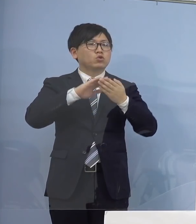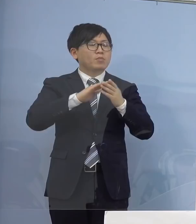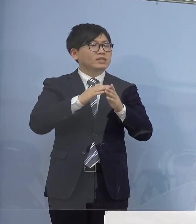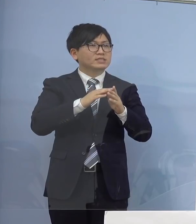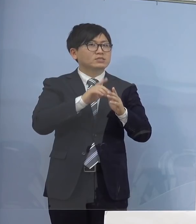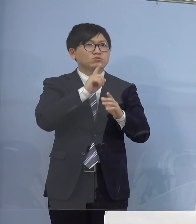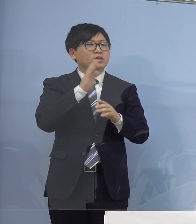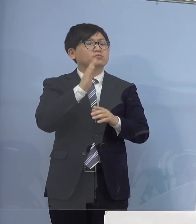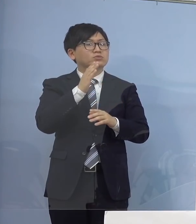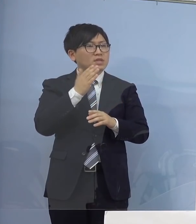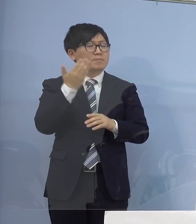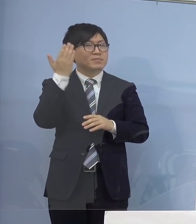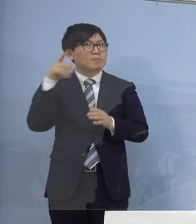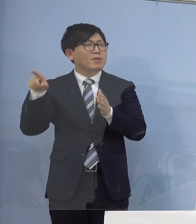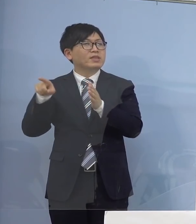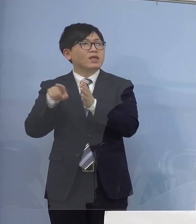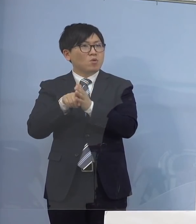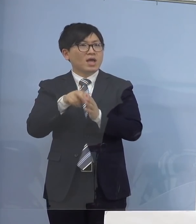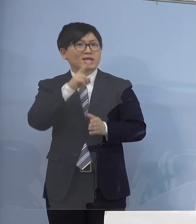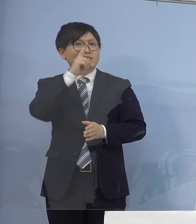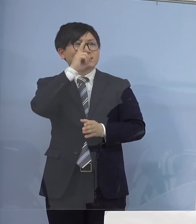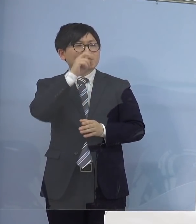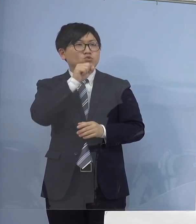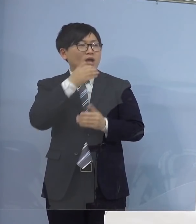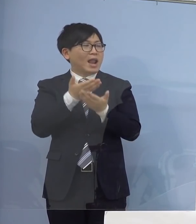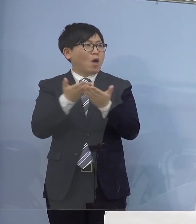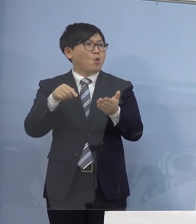こうしたところは2つあったところなんですけれどね